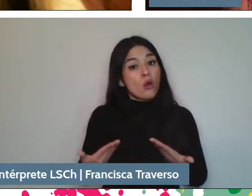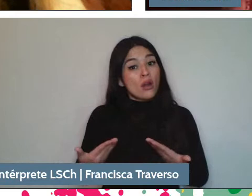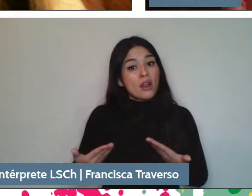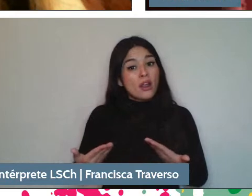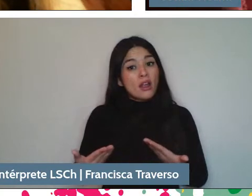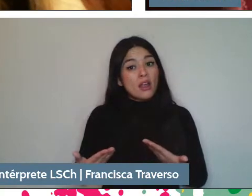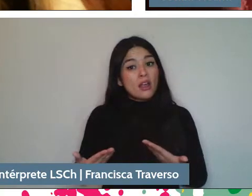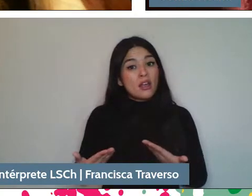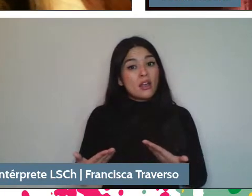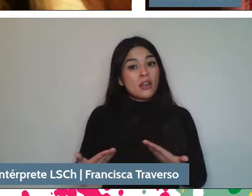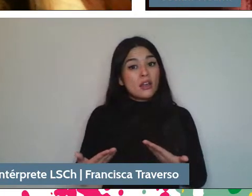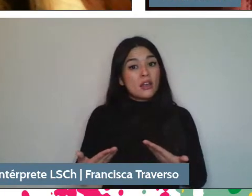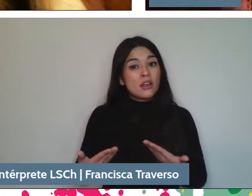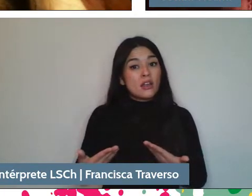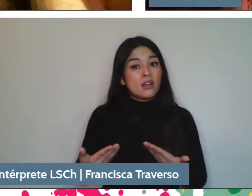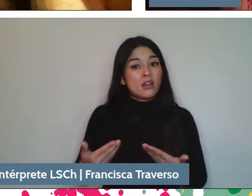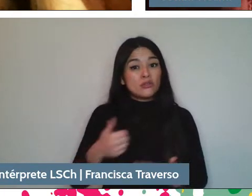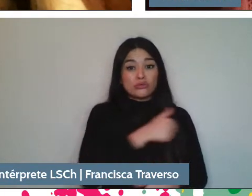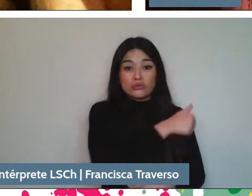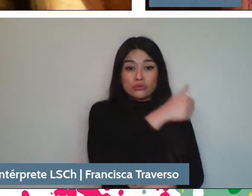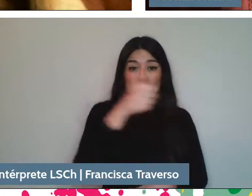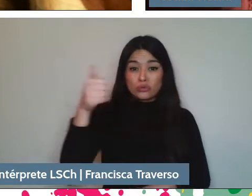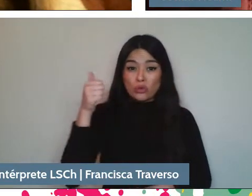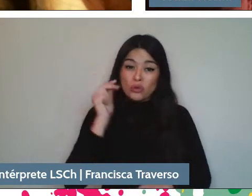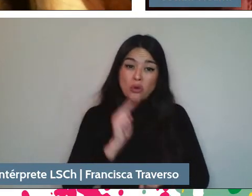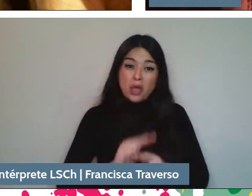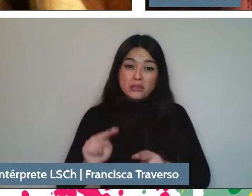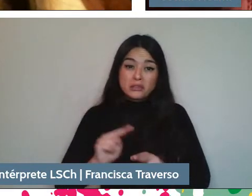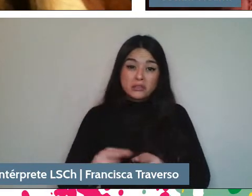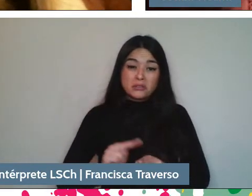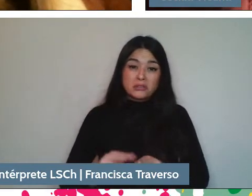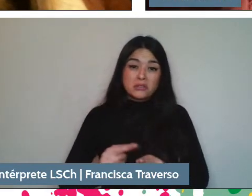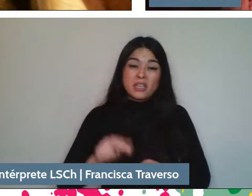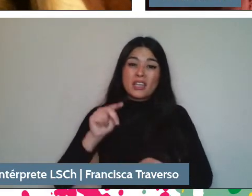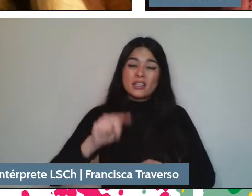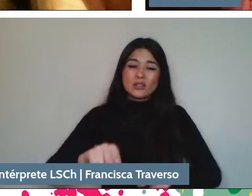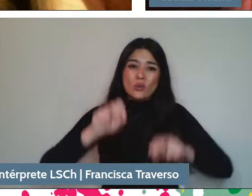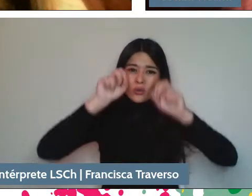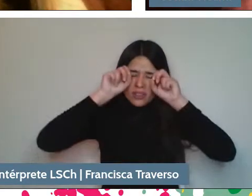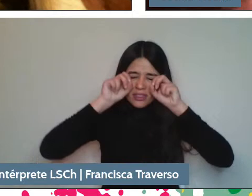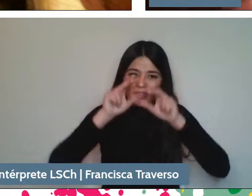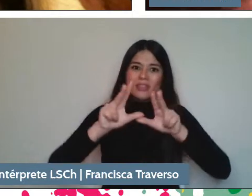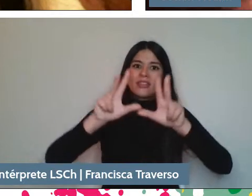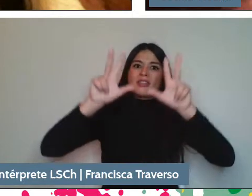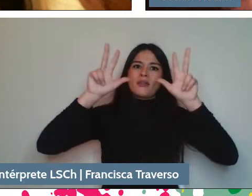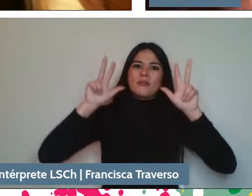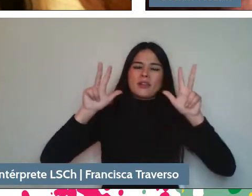todo el mundo está haciendo ese tipo de cosas. Entonces, eso es un despertar absolutamente maravilloso